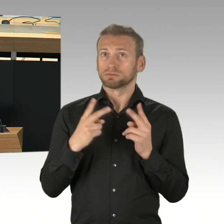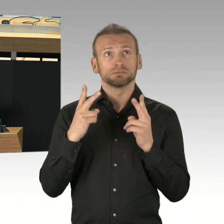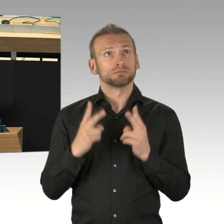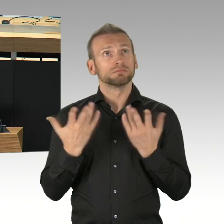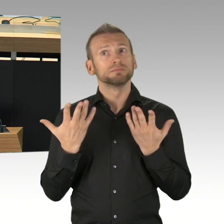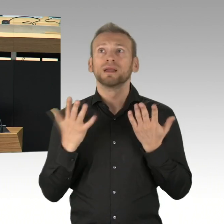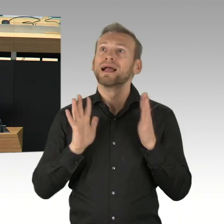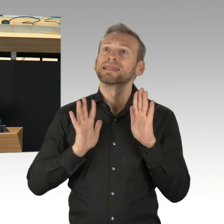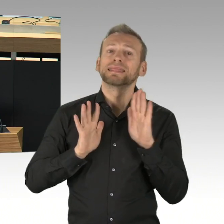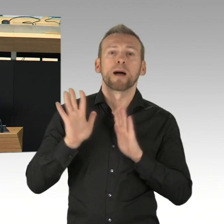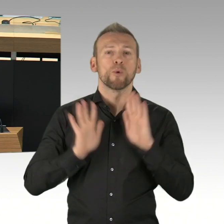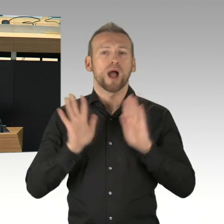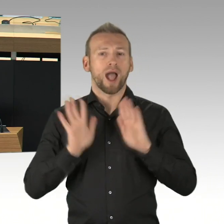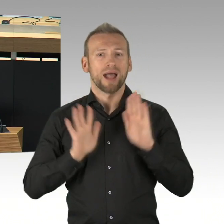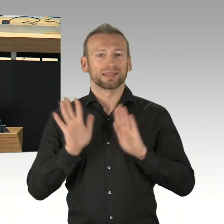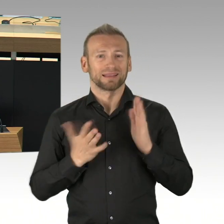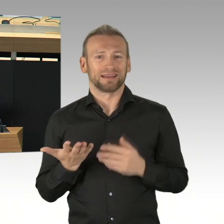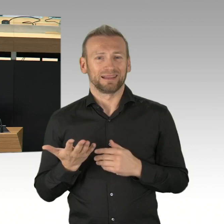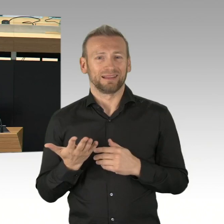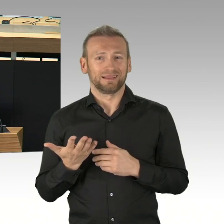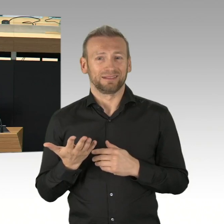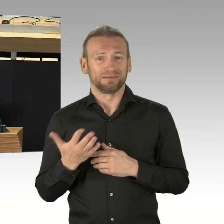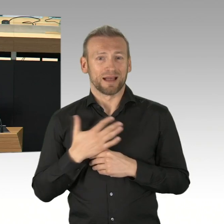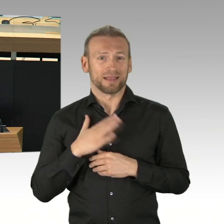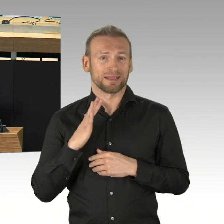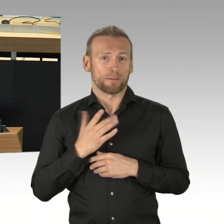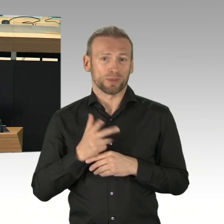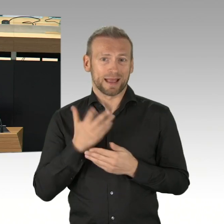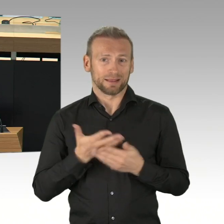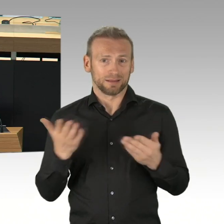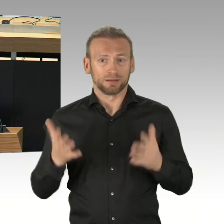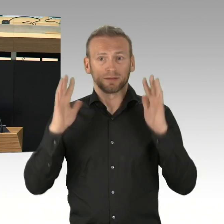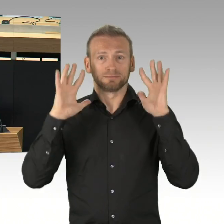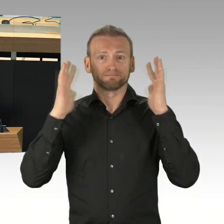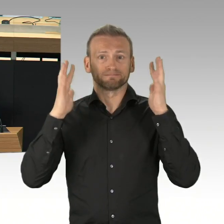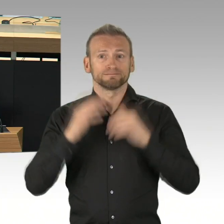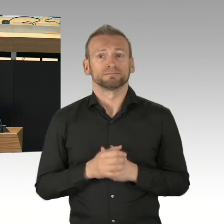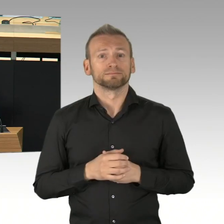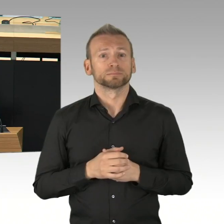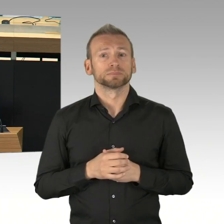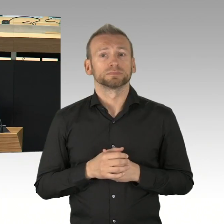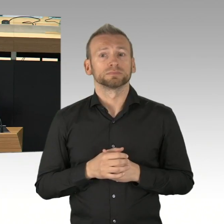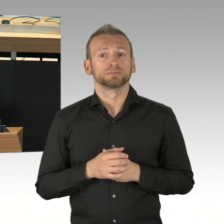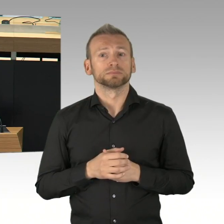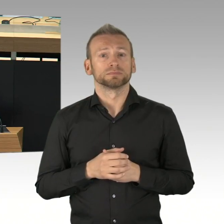für enttäuschte Hoffnungen und für alles was daraus folgt. Ich fordere Sie und Ihre Koalition auf, Ihre Wohnungsbaubremse